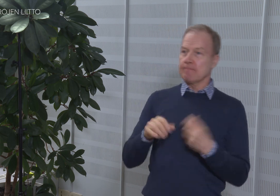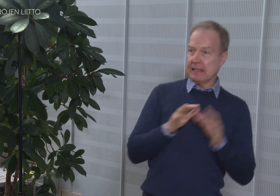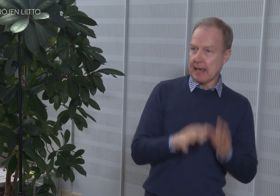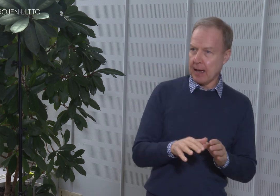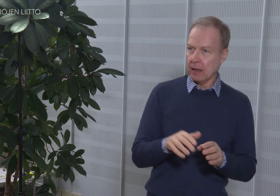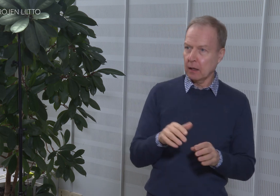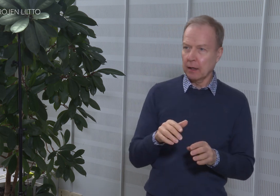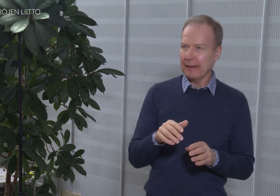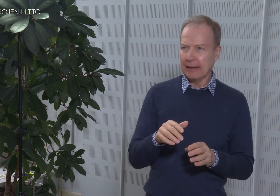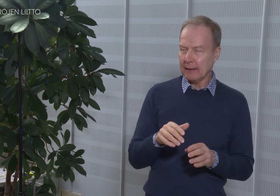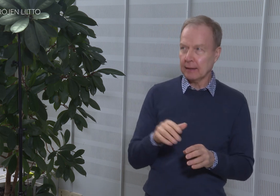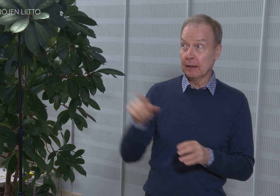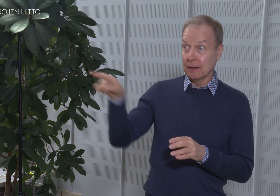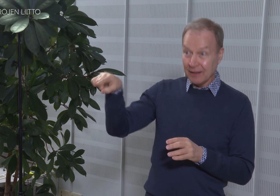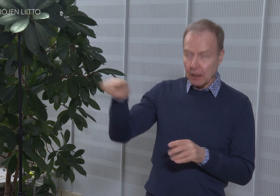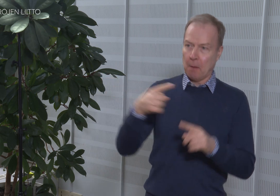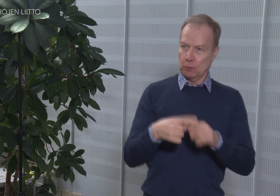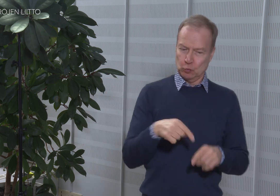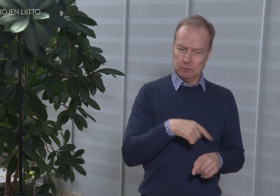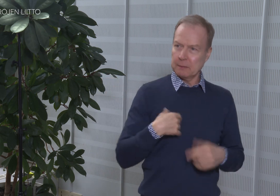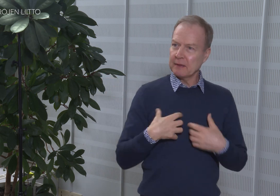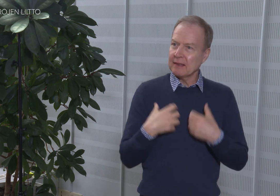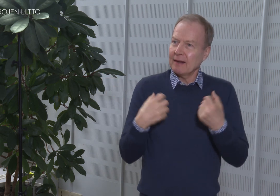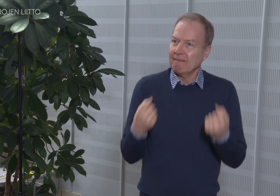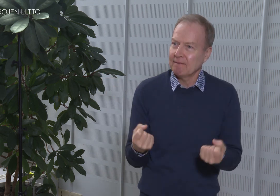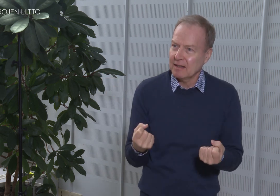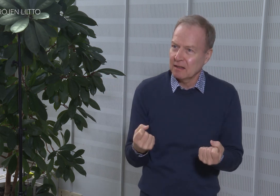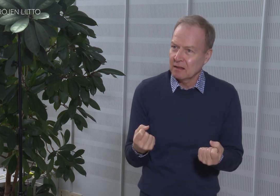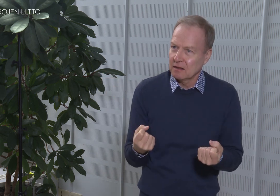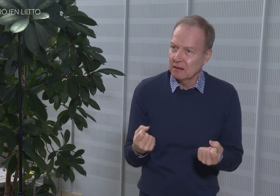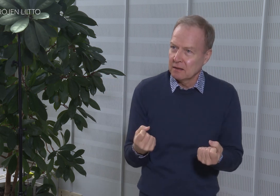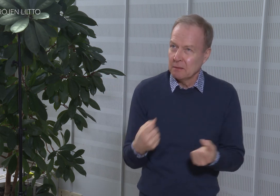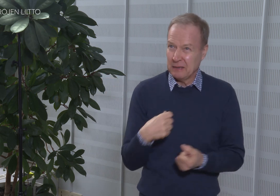häpeän ja kostojen pitkästä kierteestä yhteisön sisällä. Sekä heidän että meidän on tervehdyttävä siitä.